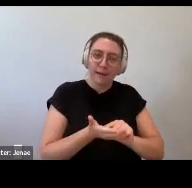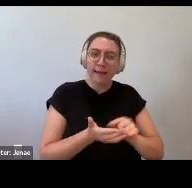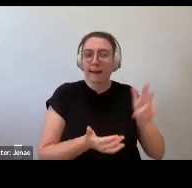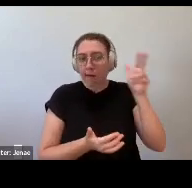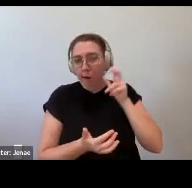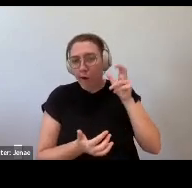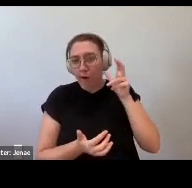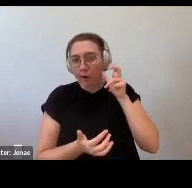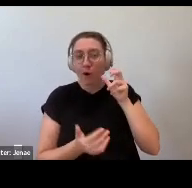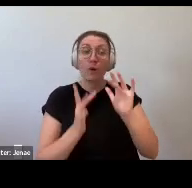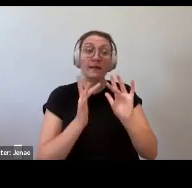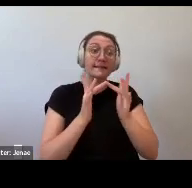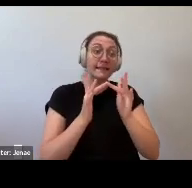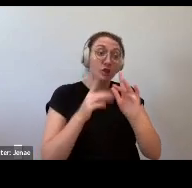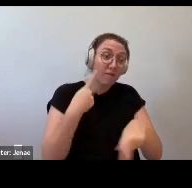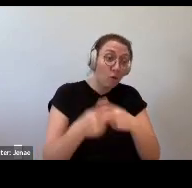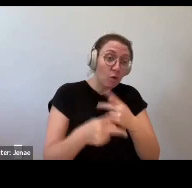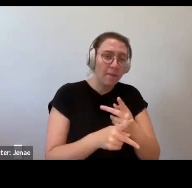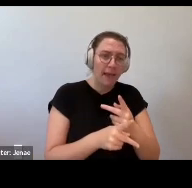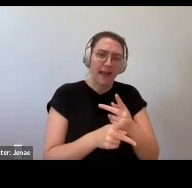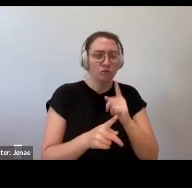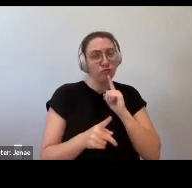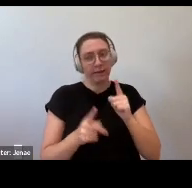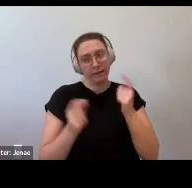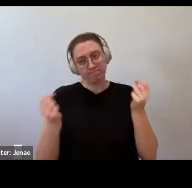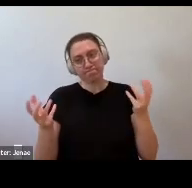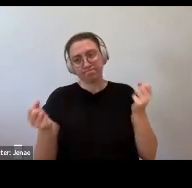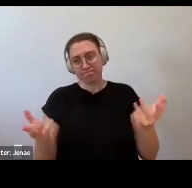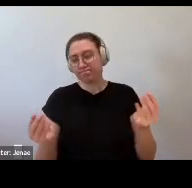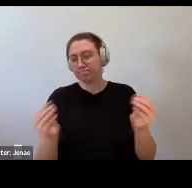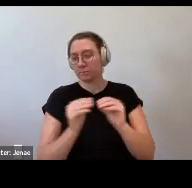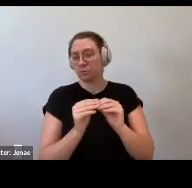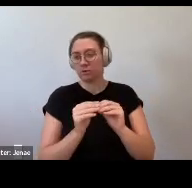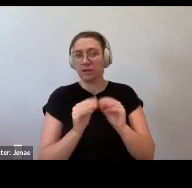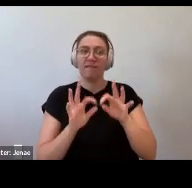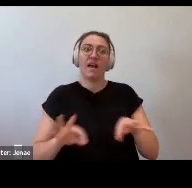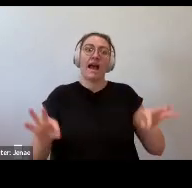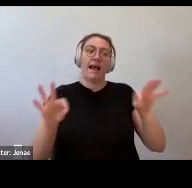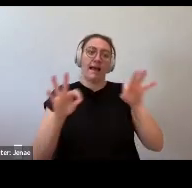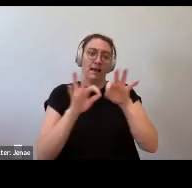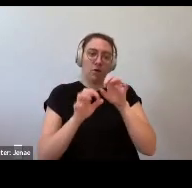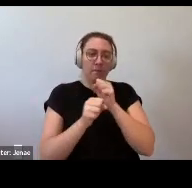los formatos digitales y muchos más. Estos son vitales para garantizar